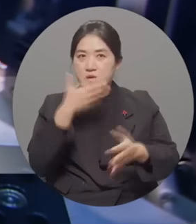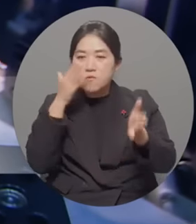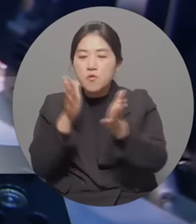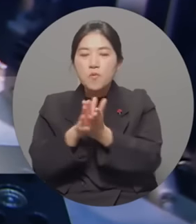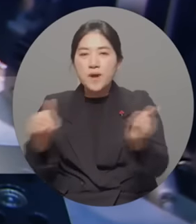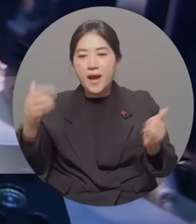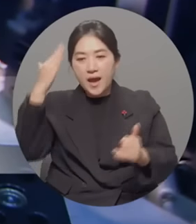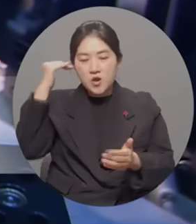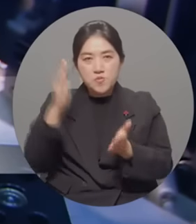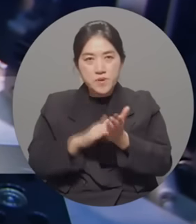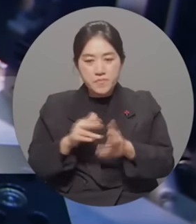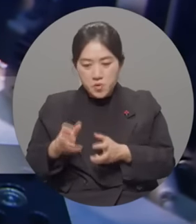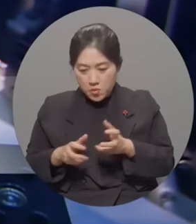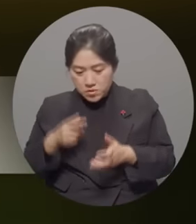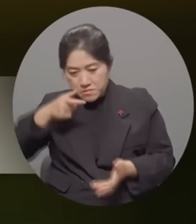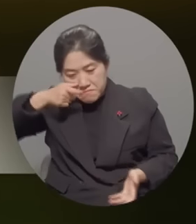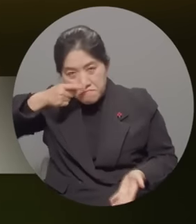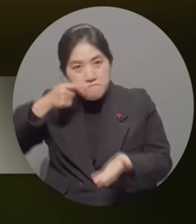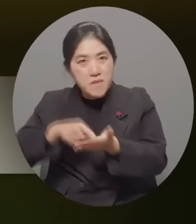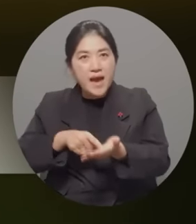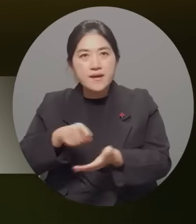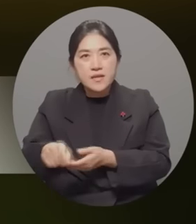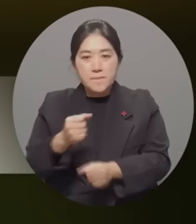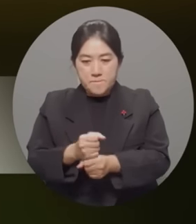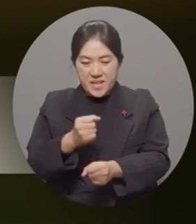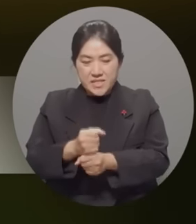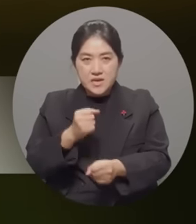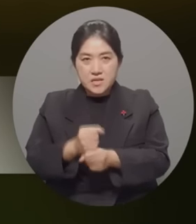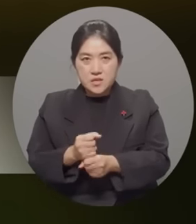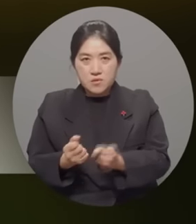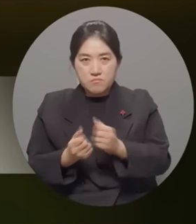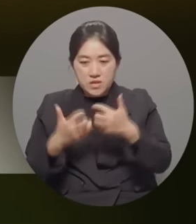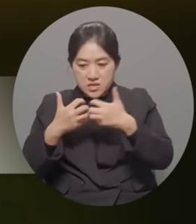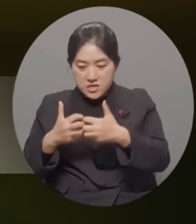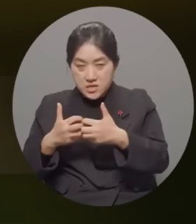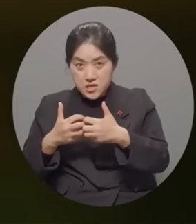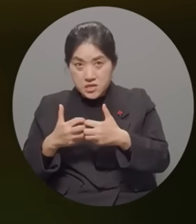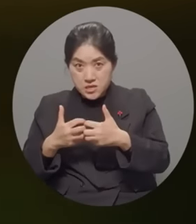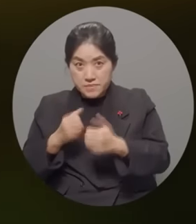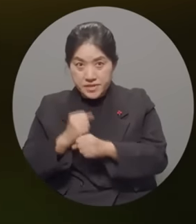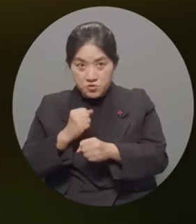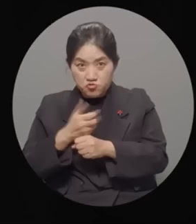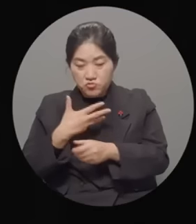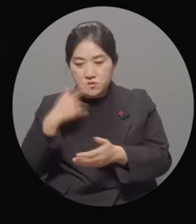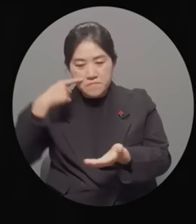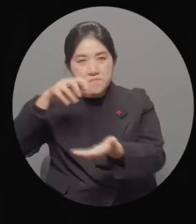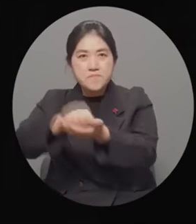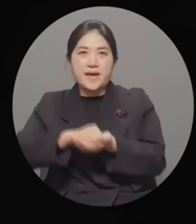(기자) 검찰은 지난 8월 김 전 부장과 공범들의 국내 비밀 공장도 확인해 이들이